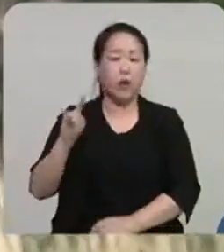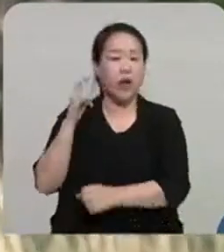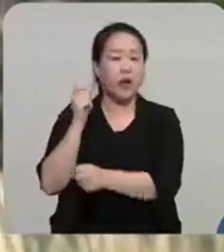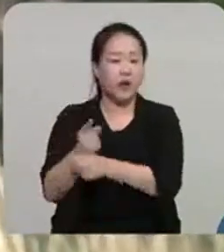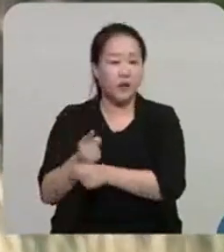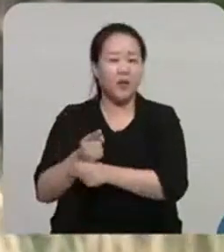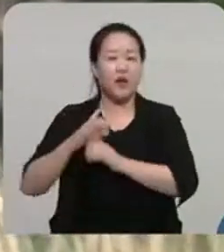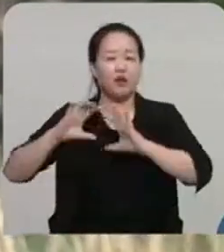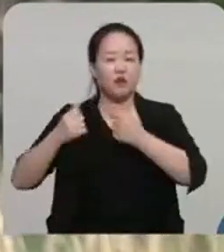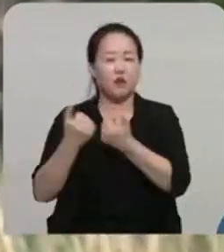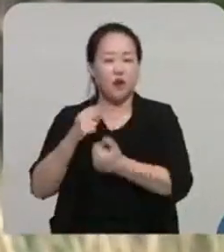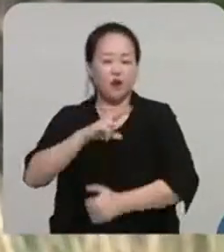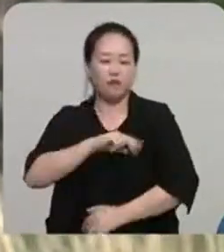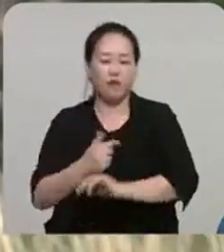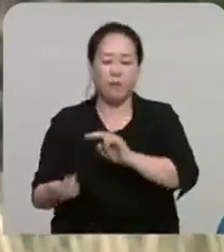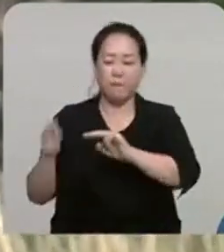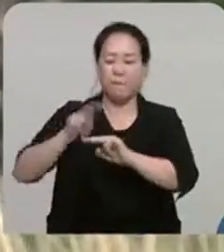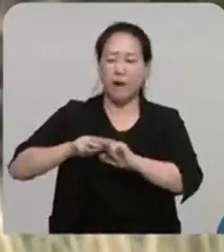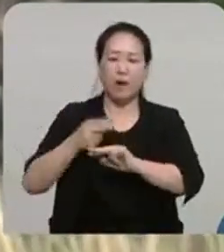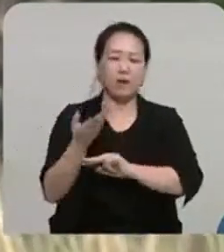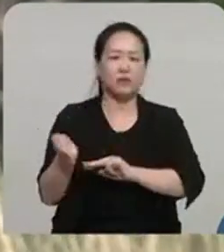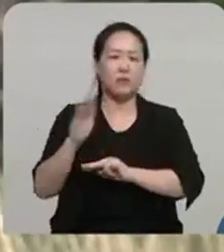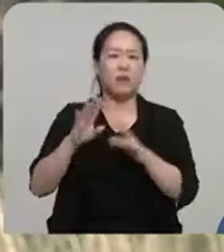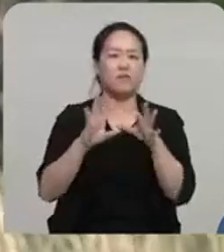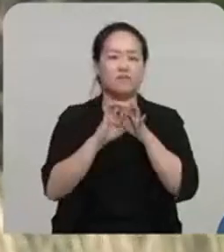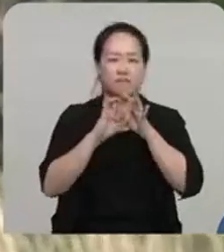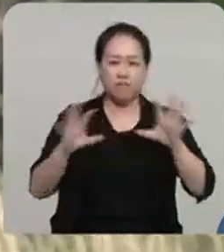선의의 경쟁을 펼쳐 재선을 이뤄 내겠다고 말했습니다.